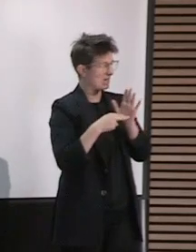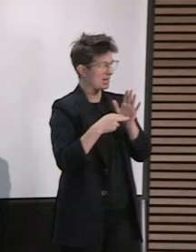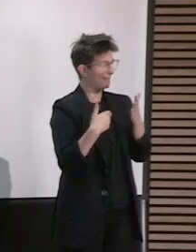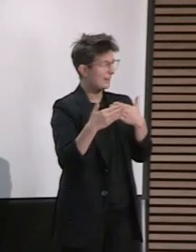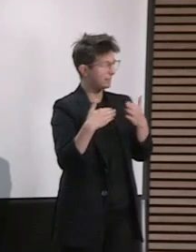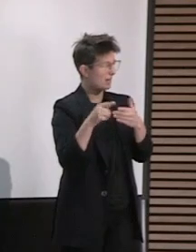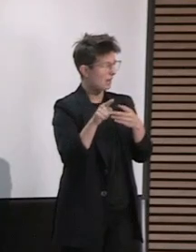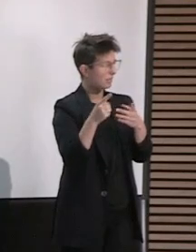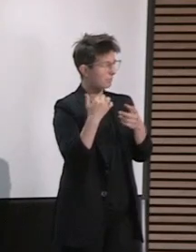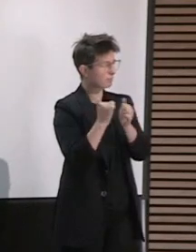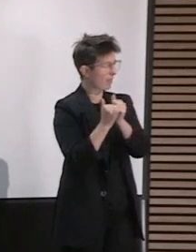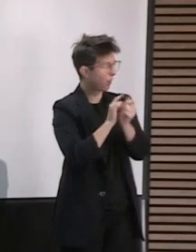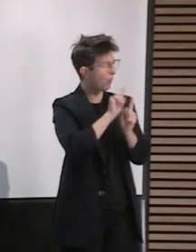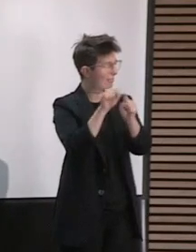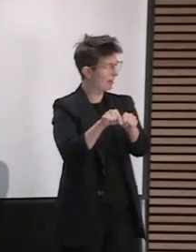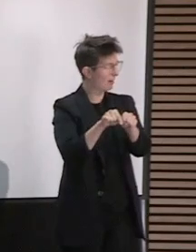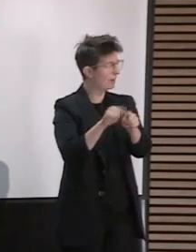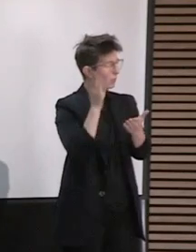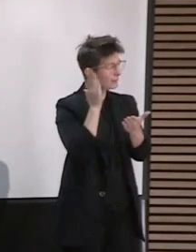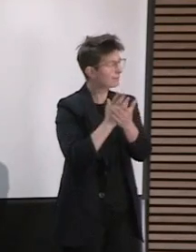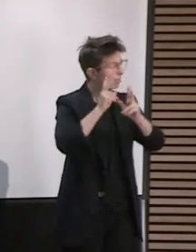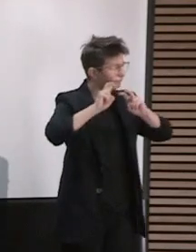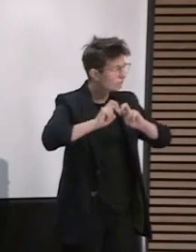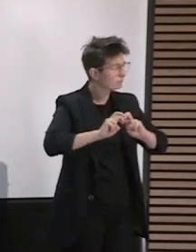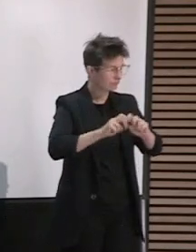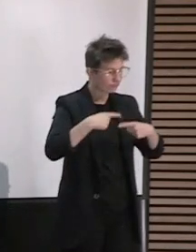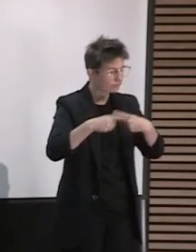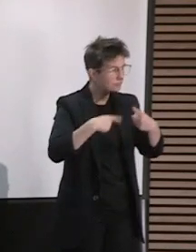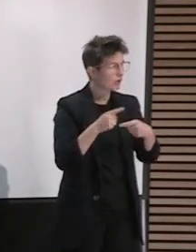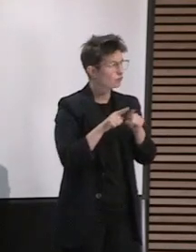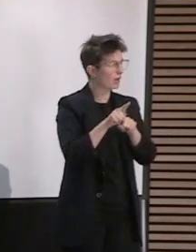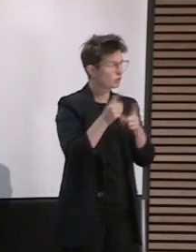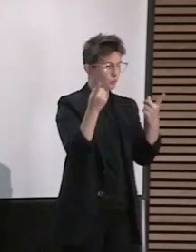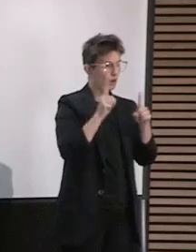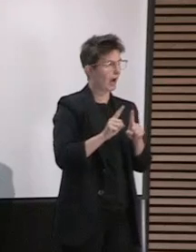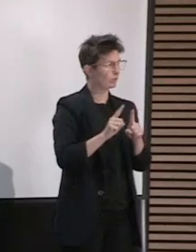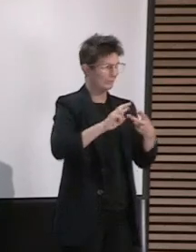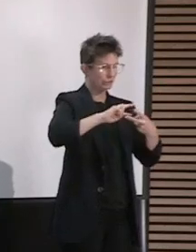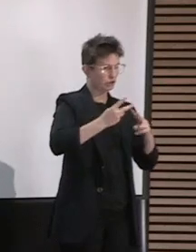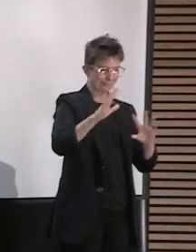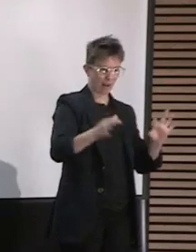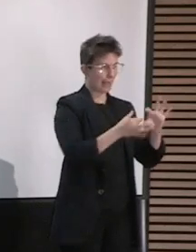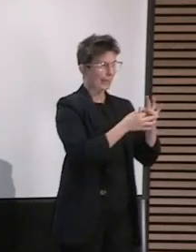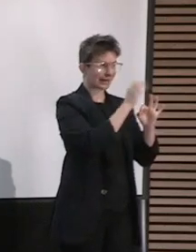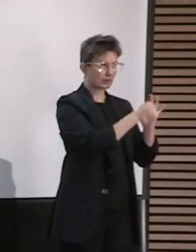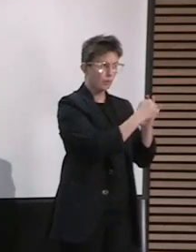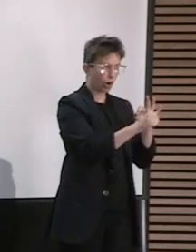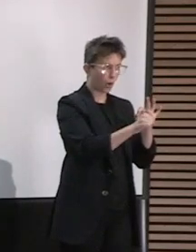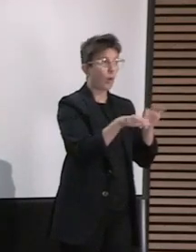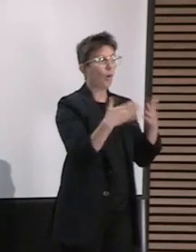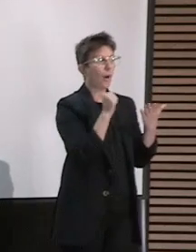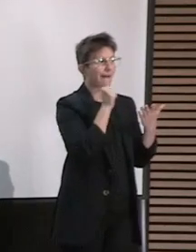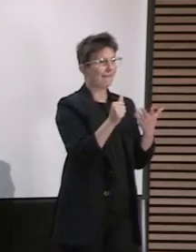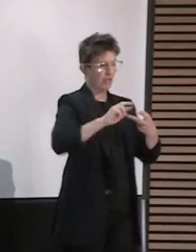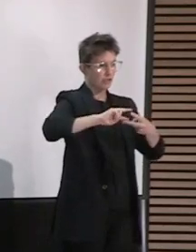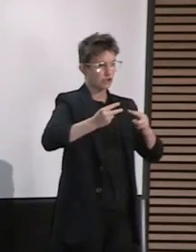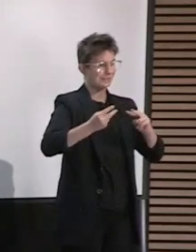i te hononga whanaketanga. Te